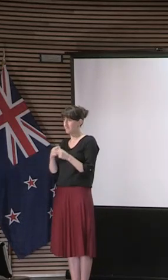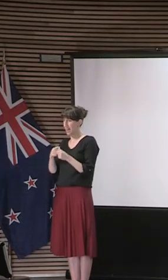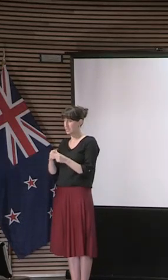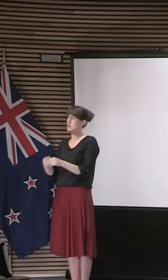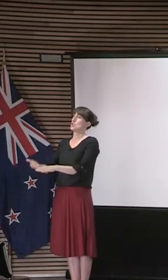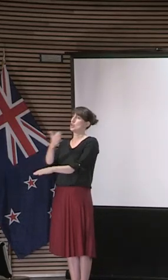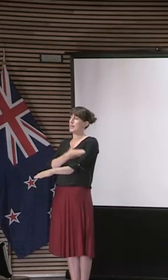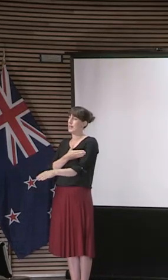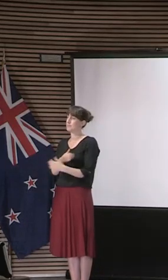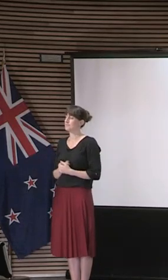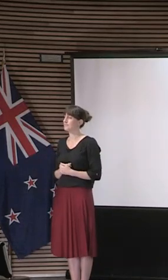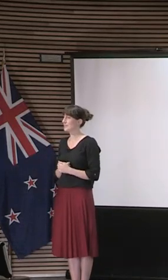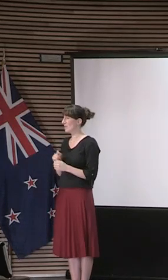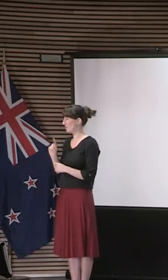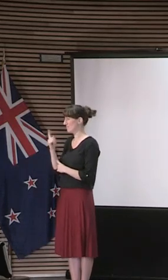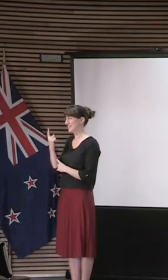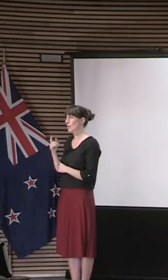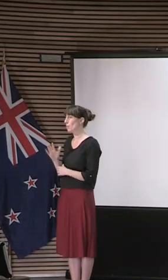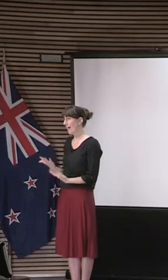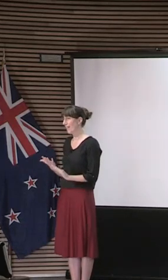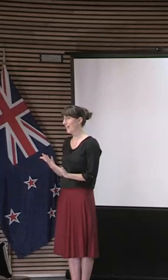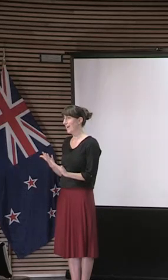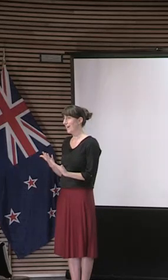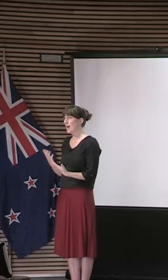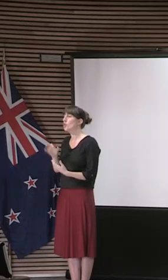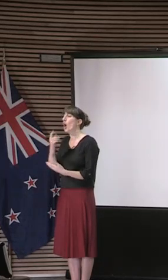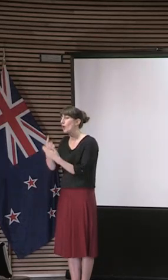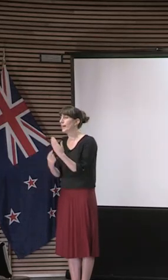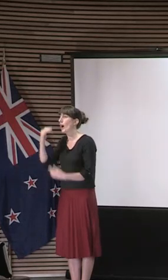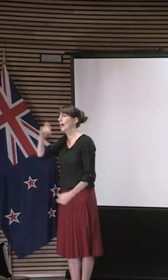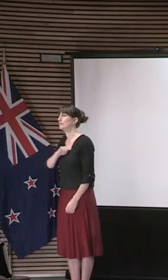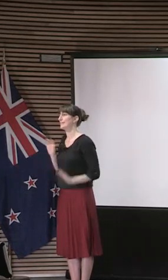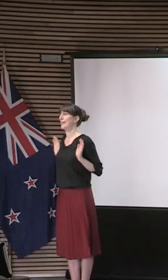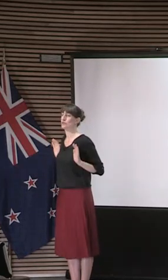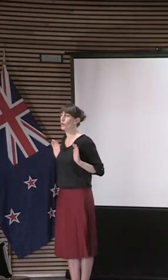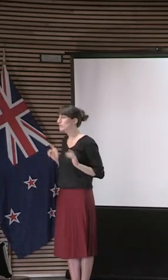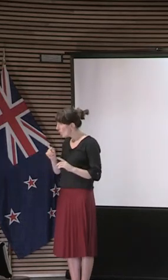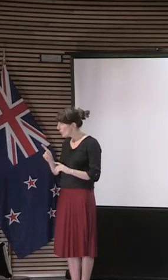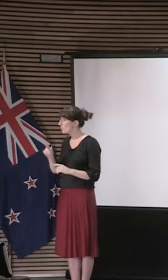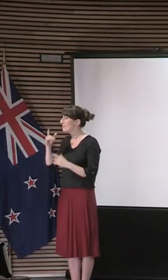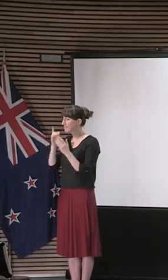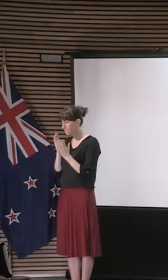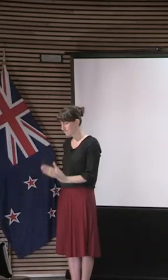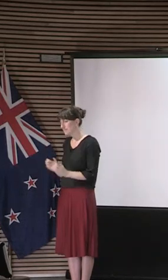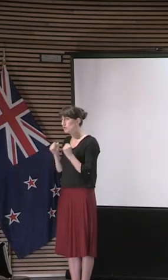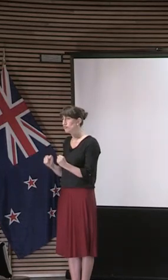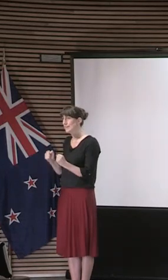e ... Aroha, ehara koe i te tikanga mo taku. Me pehea taku haere ki te tuatahi. DR ASHLEY